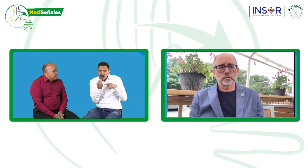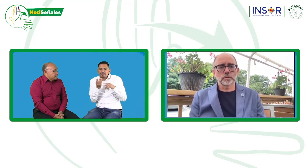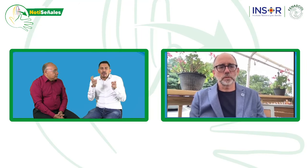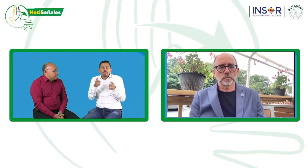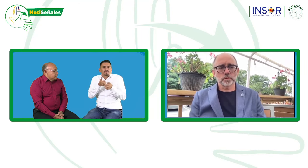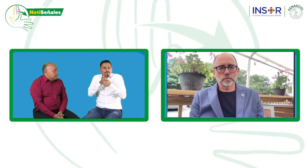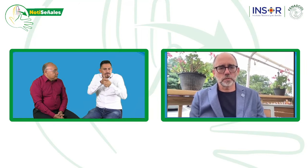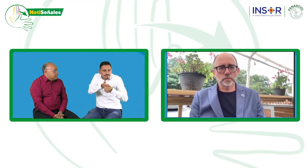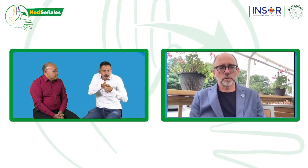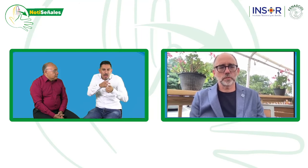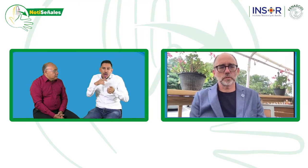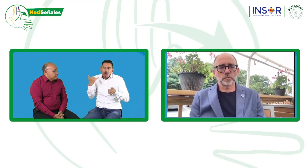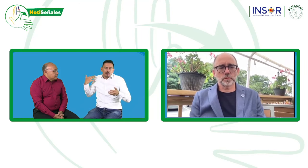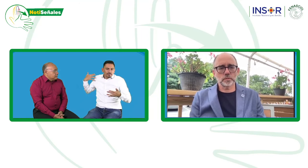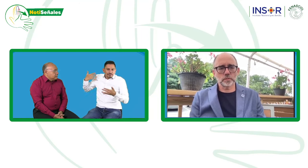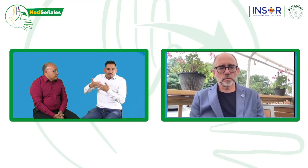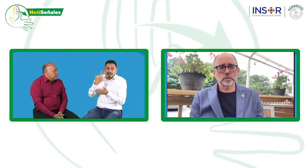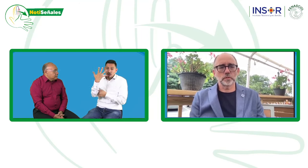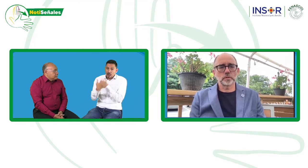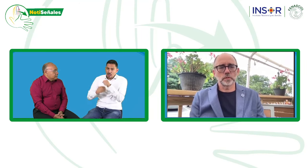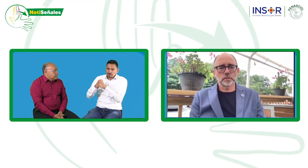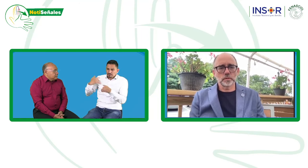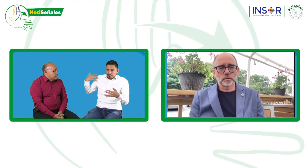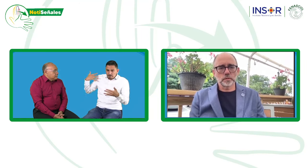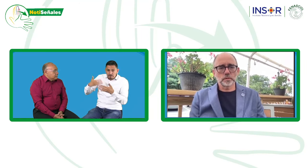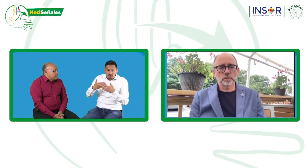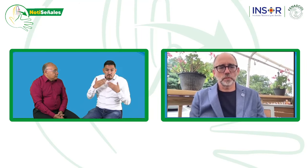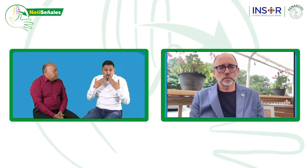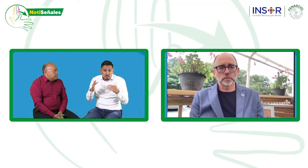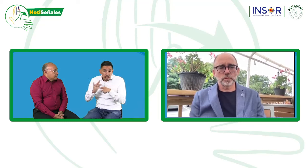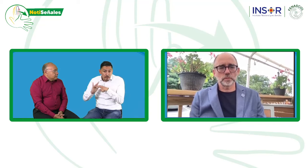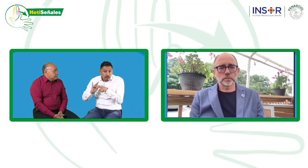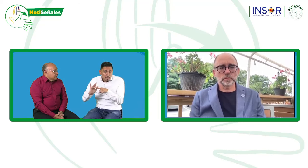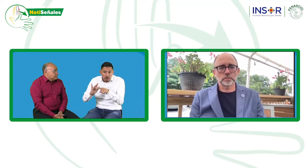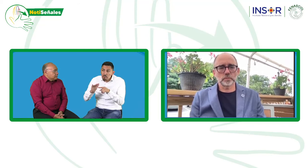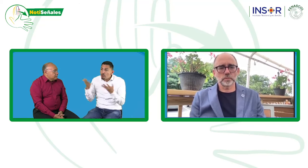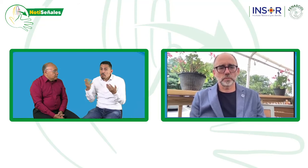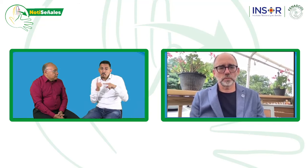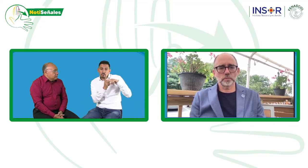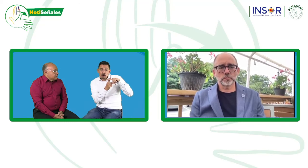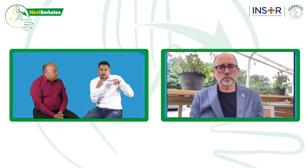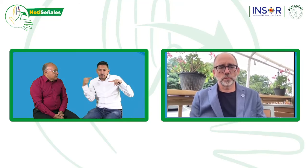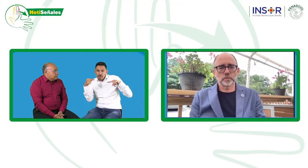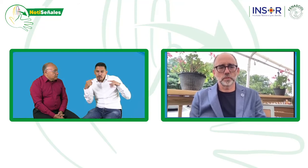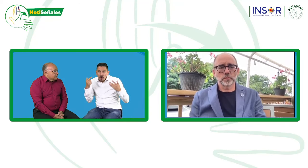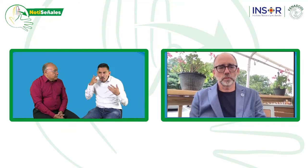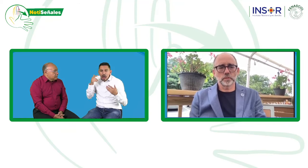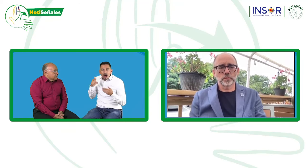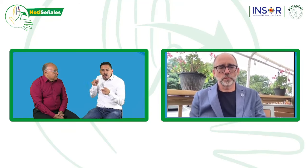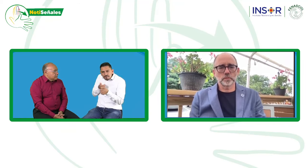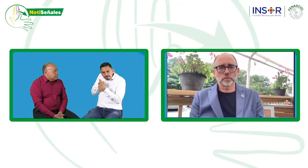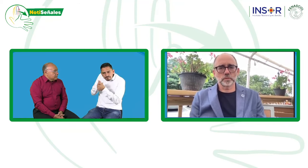se destaca la educación bilingüe o la oferta bilingüe y cultural queremos hacer seguimiento a este decreto. Ya